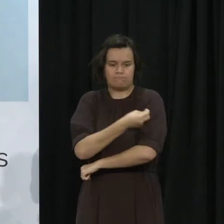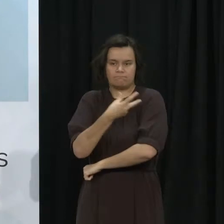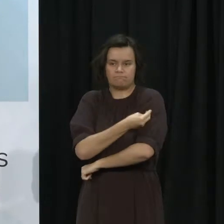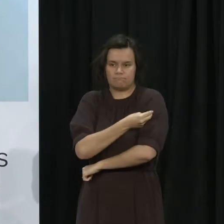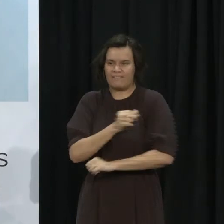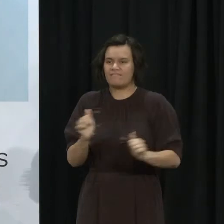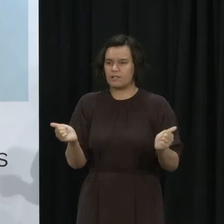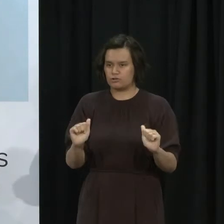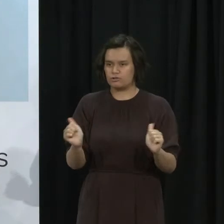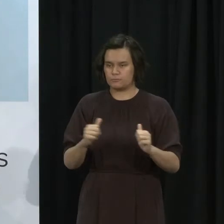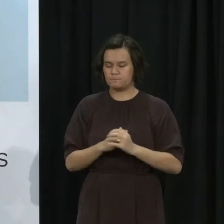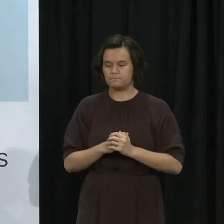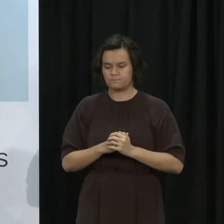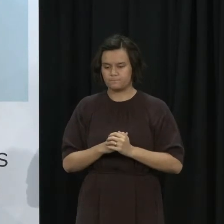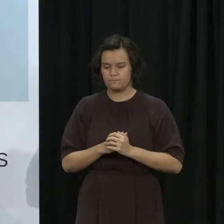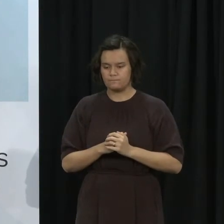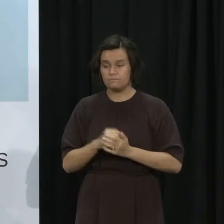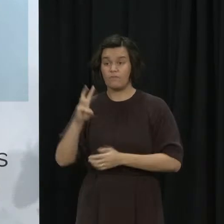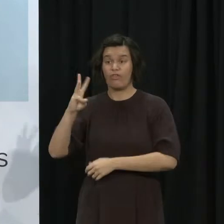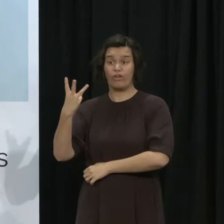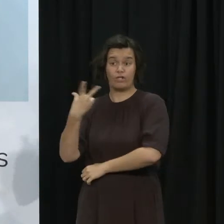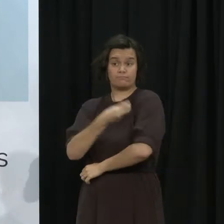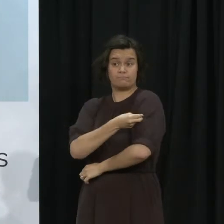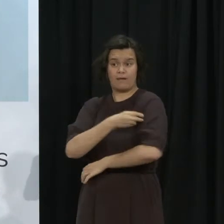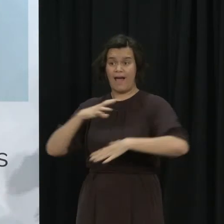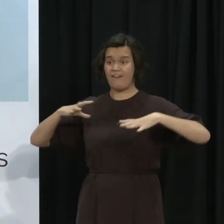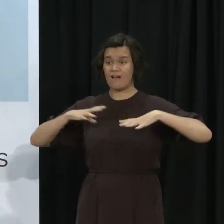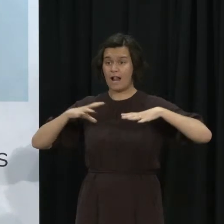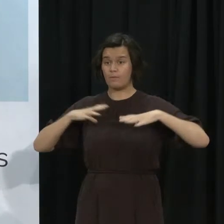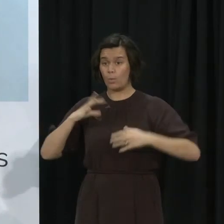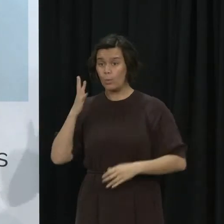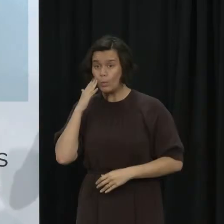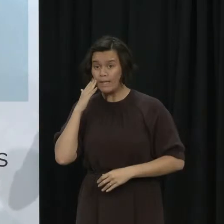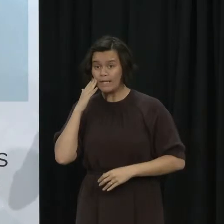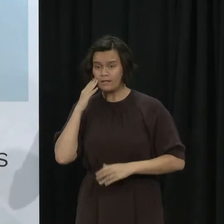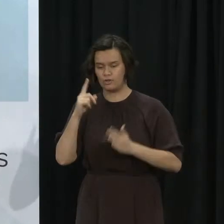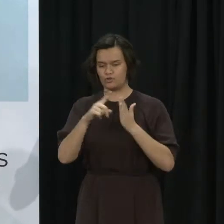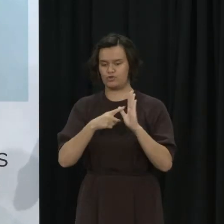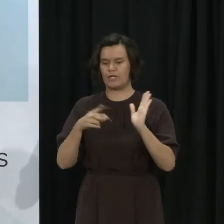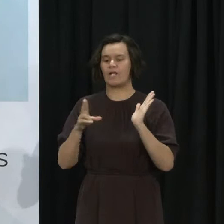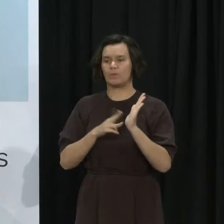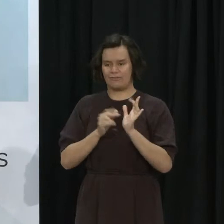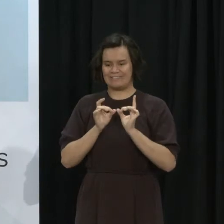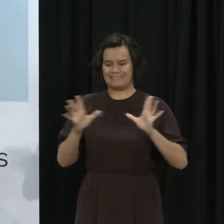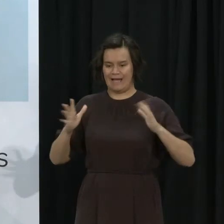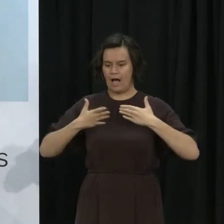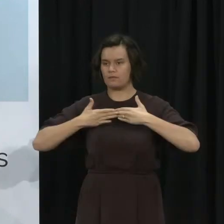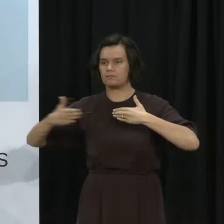nga tangata o Aotearoa ka werohia kia tika ki te haere ki reira boosters i mua i te mutunga o Pepuere. Koia te 82%